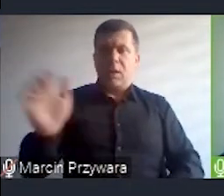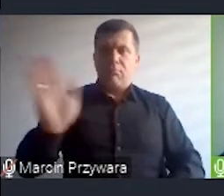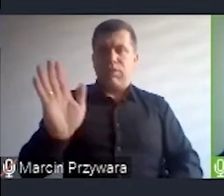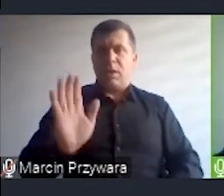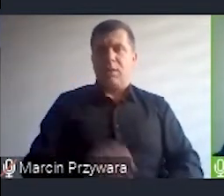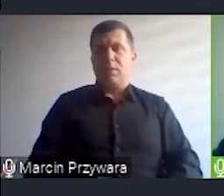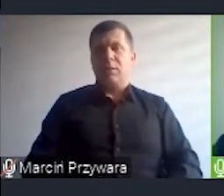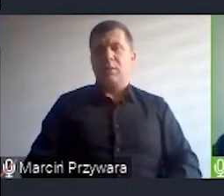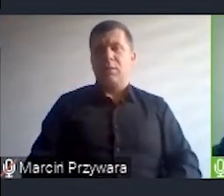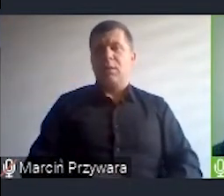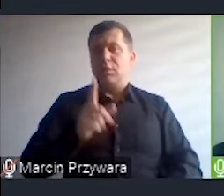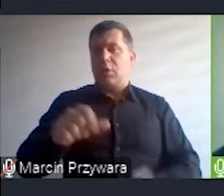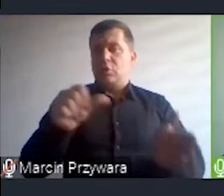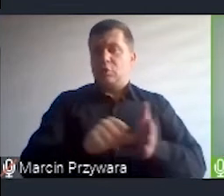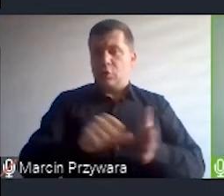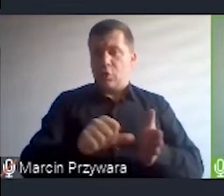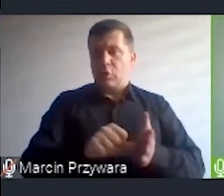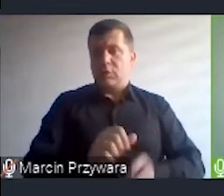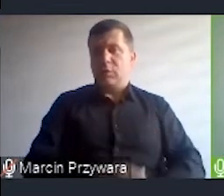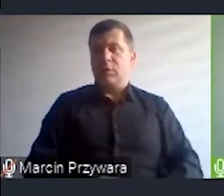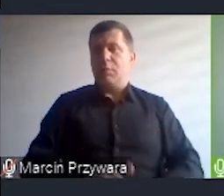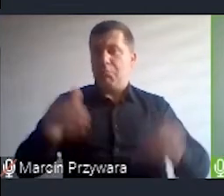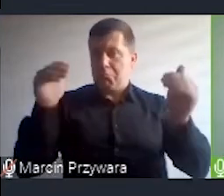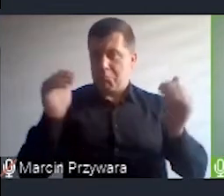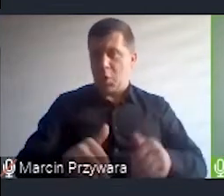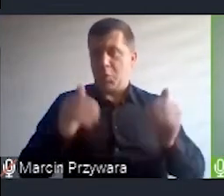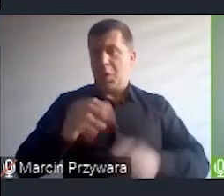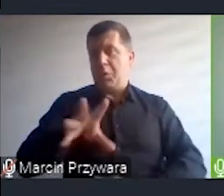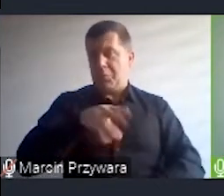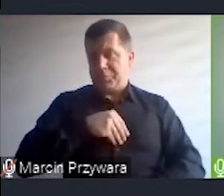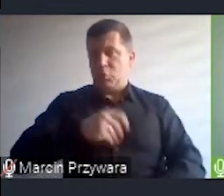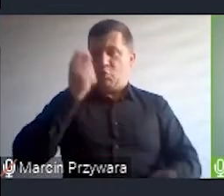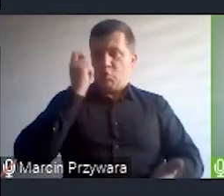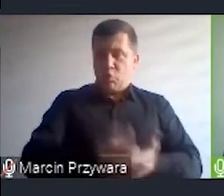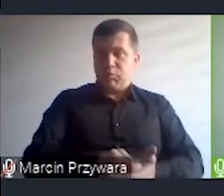Te środki mogą być kupowane – no właśnie.